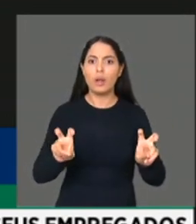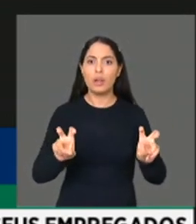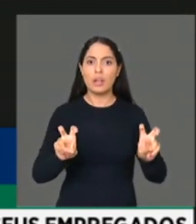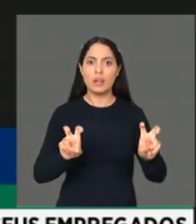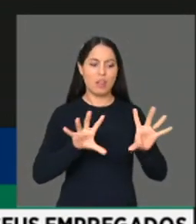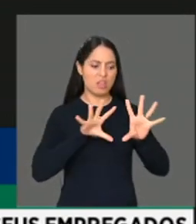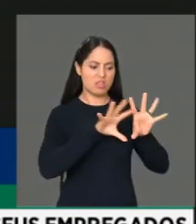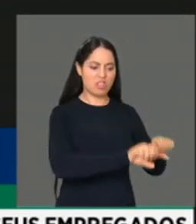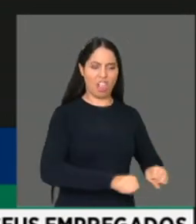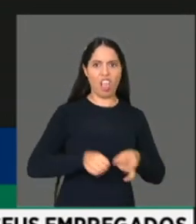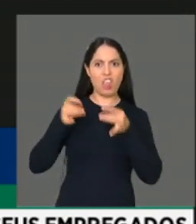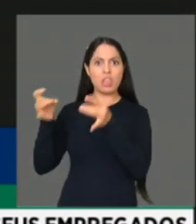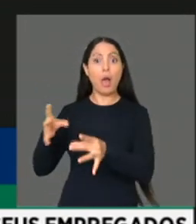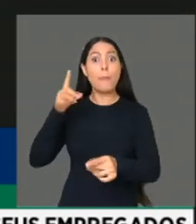SE VIRE PARA ESSE TEMA, PARA PROIBIR DESPEJOS